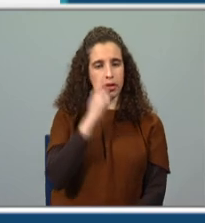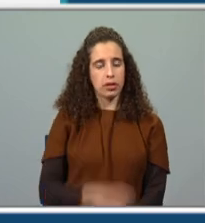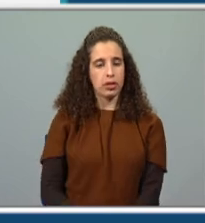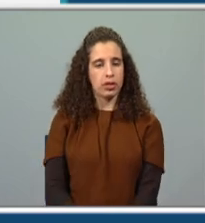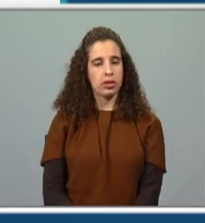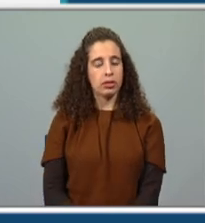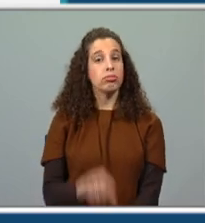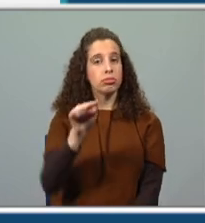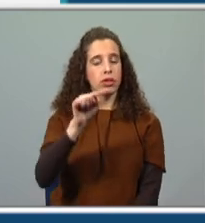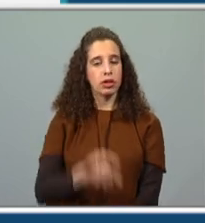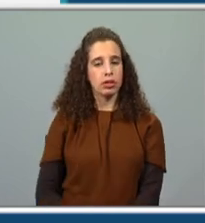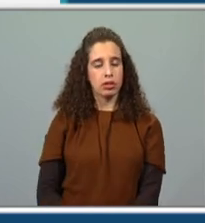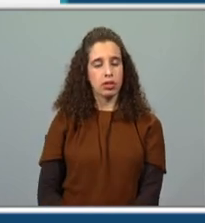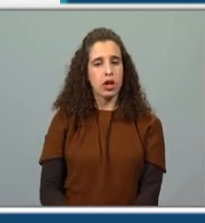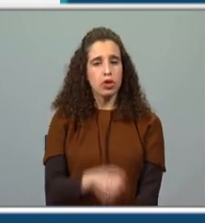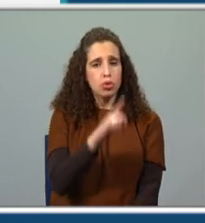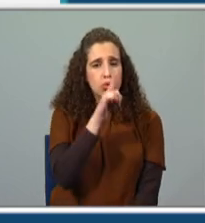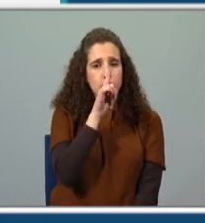e nesta 而在這個